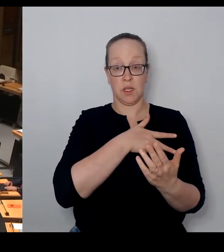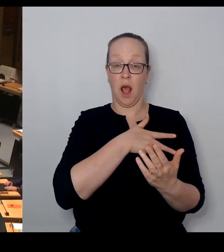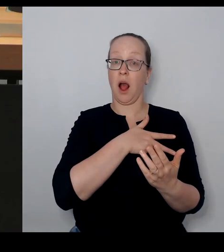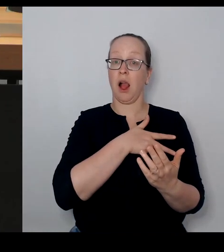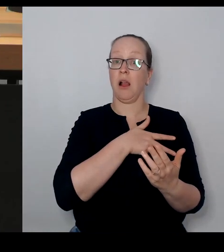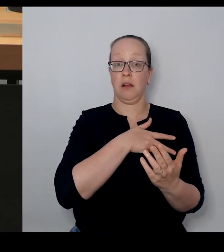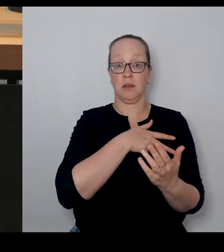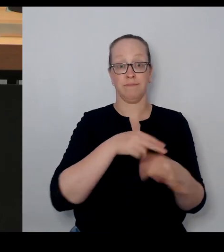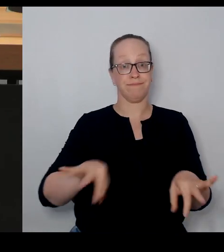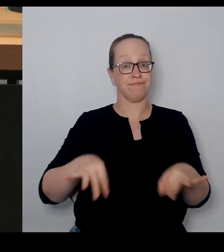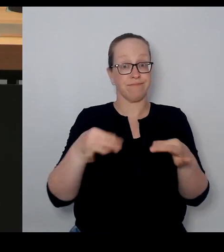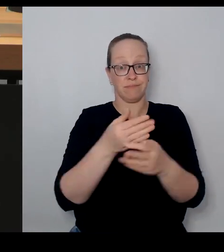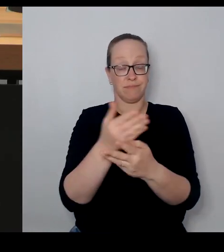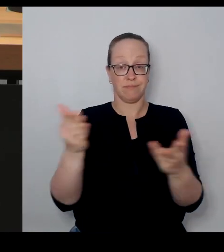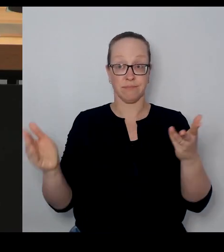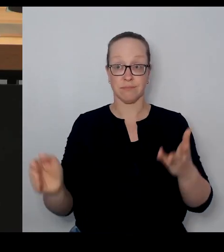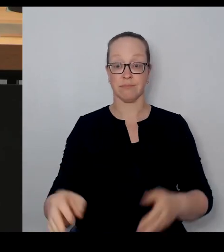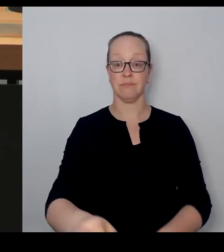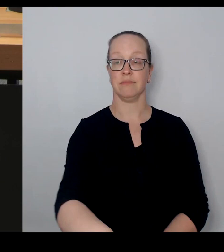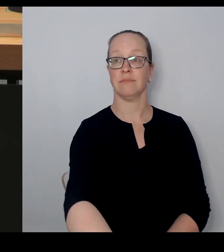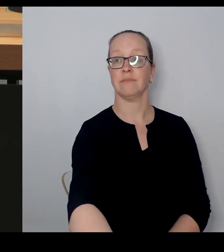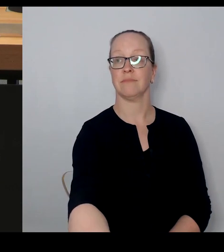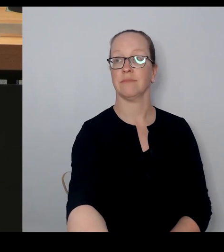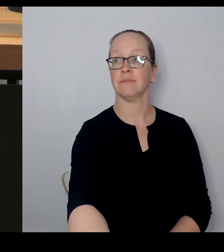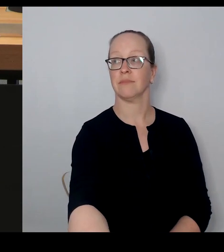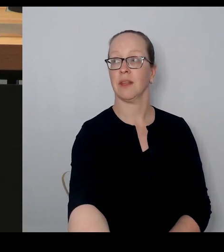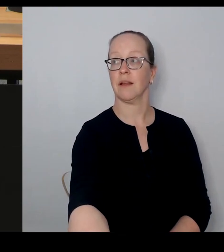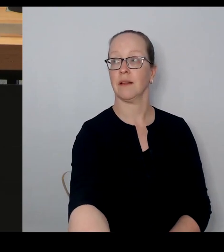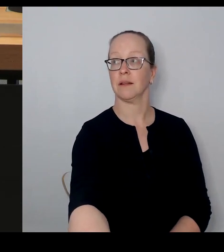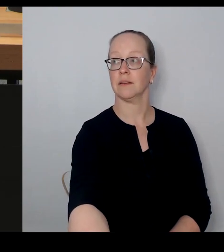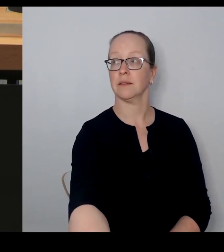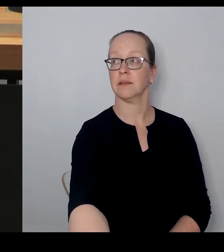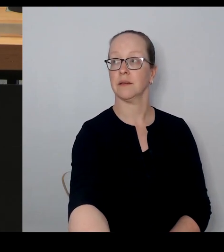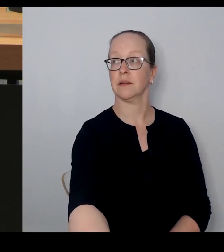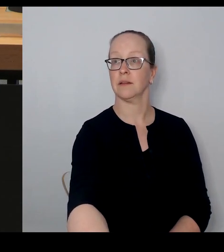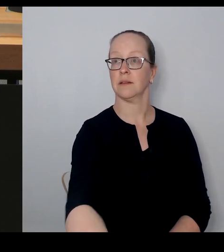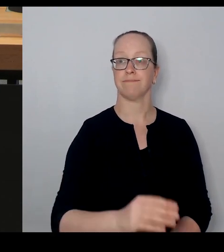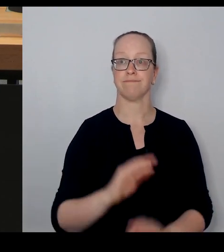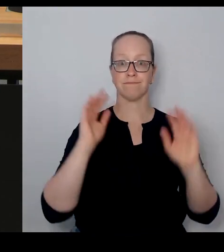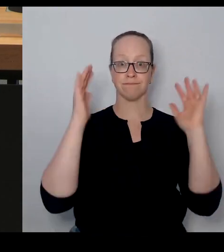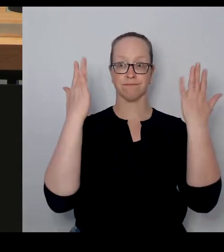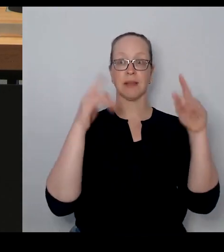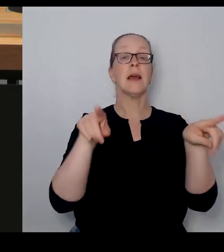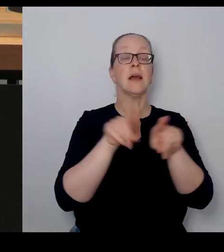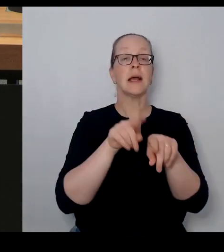Gleichzeitig arbeiten wir daran, die Ausgaben schrittweise und sozialverträglich Stück für Stück in Richtung eines strukturell